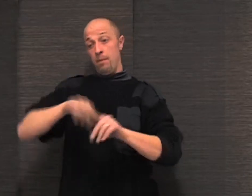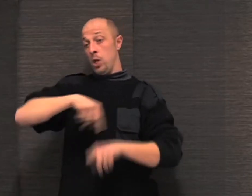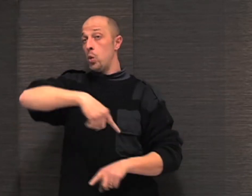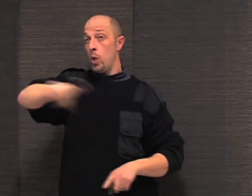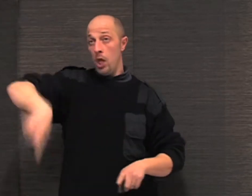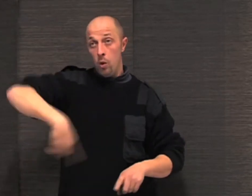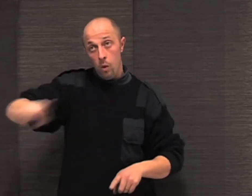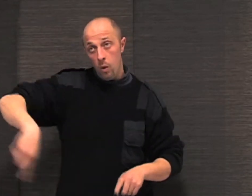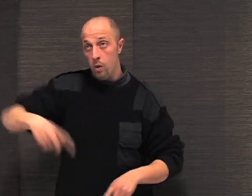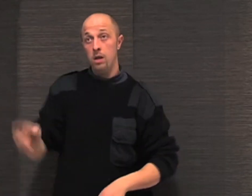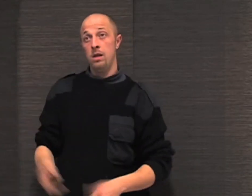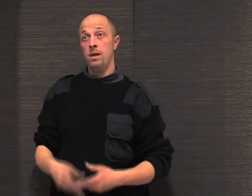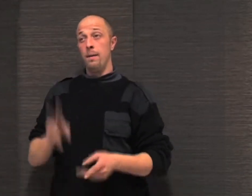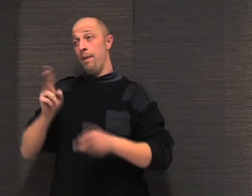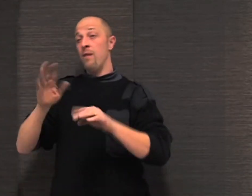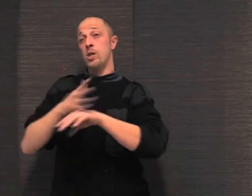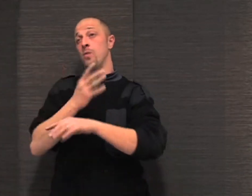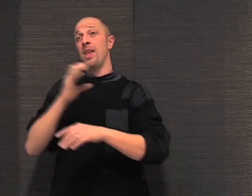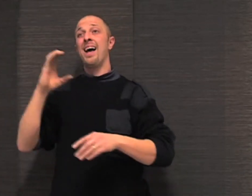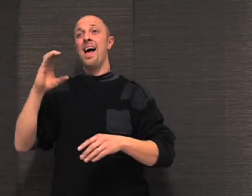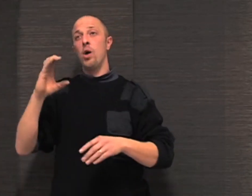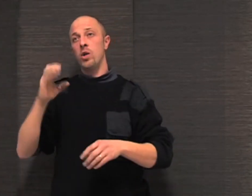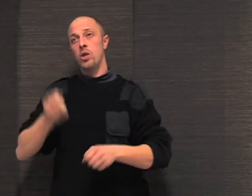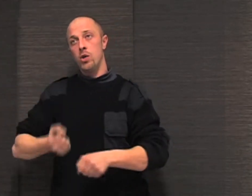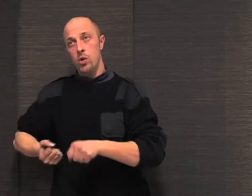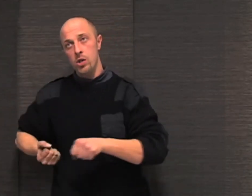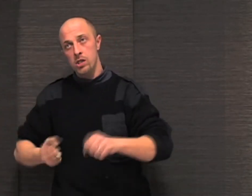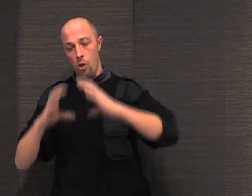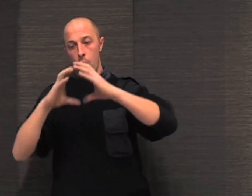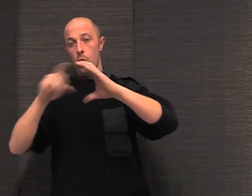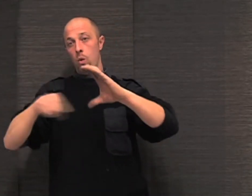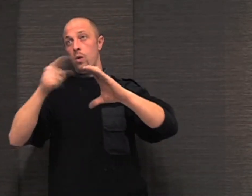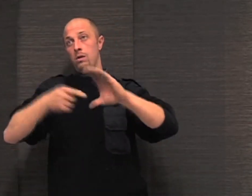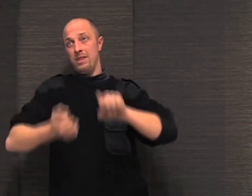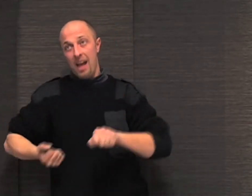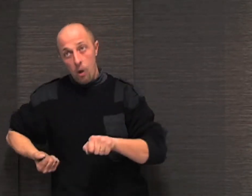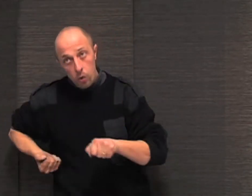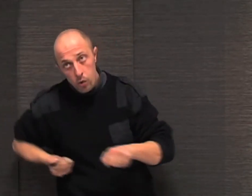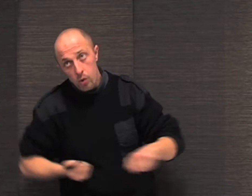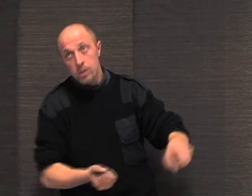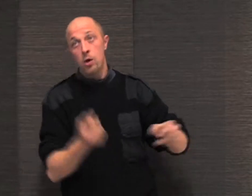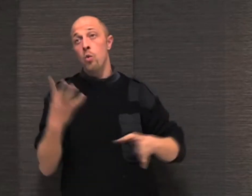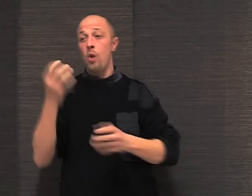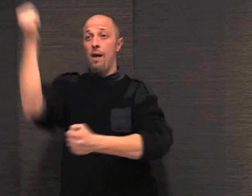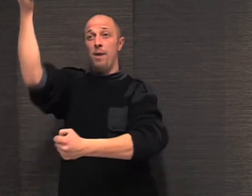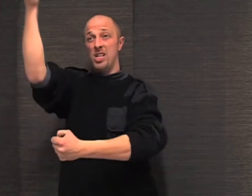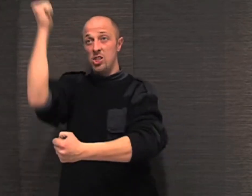et on finit par la tuyauterie. Pour ça, j'utilise la carotteuse et la foreuse.